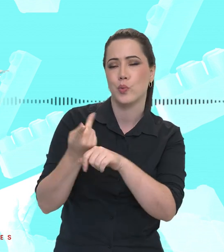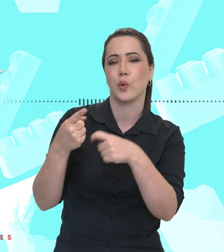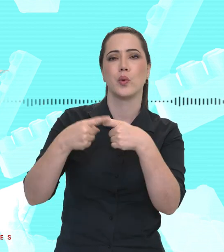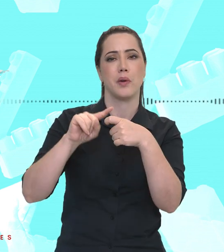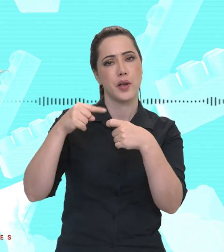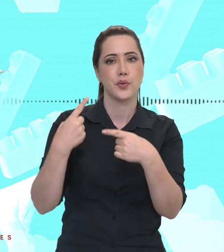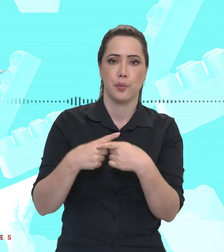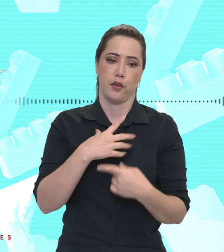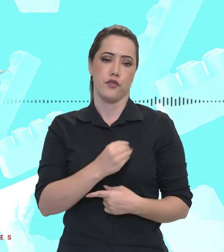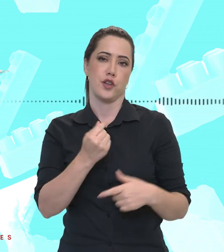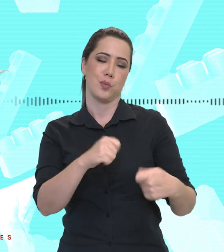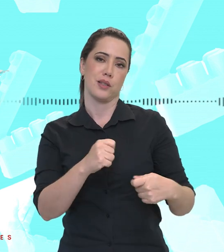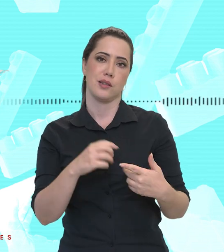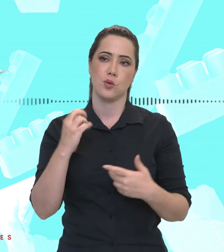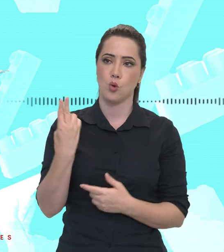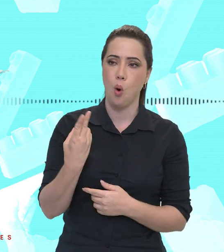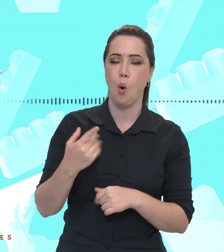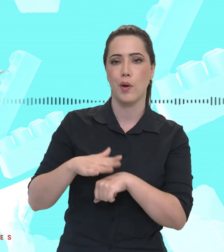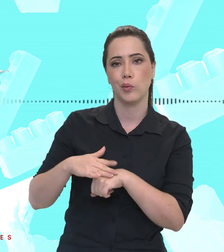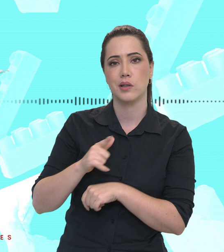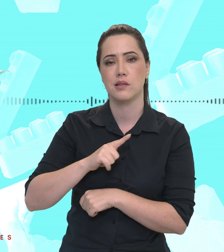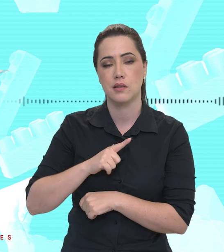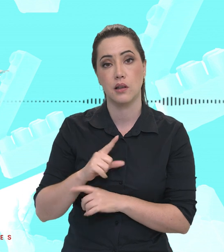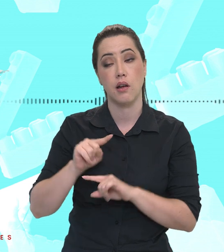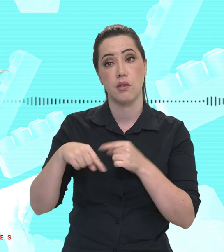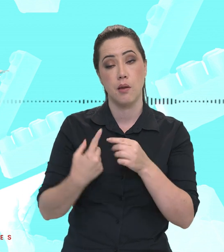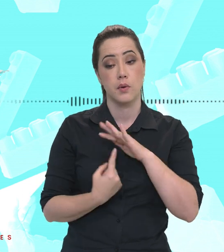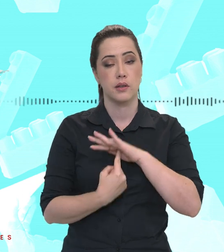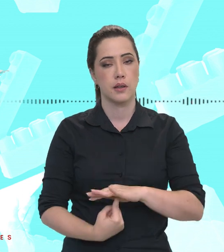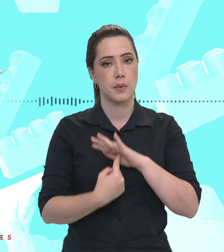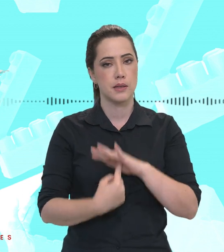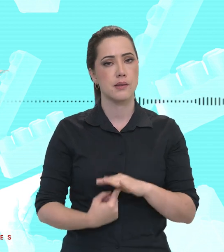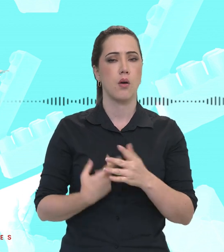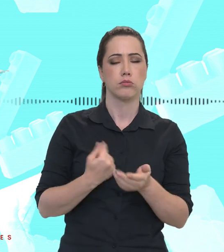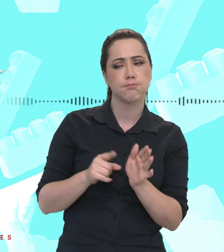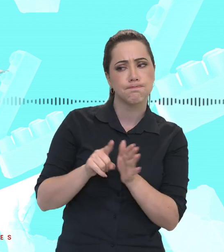de você estar com comorbidade. Aí, depois desse quadro de depressão, a gente foi investigar